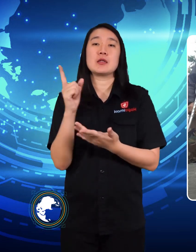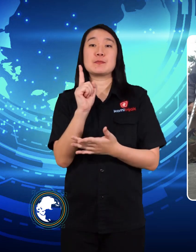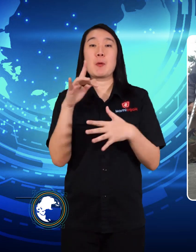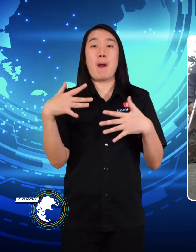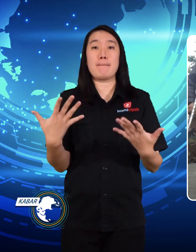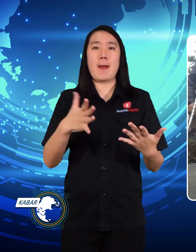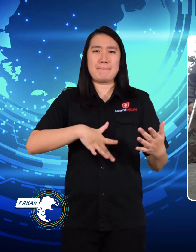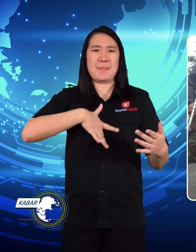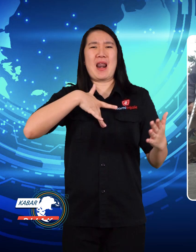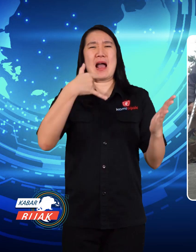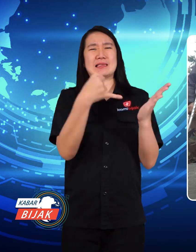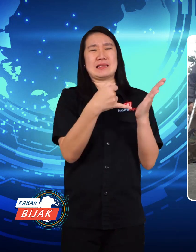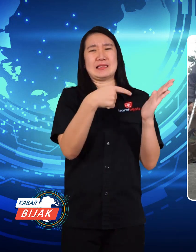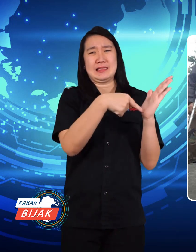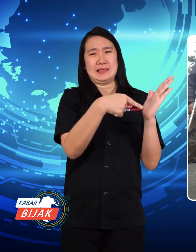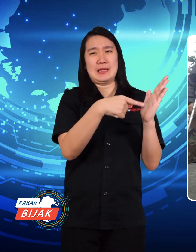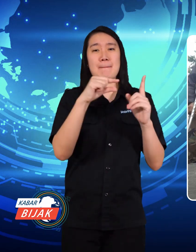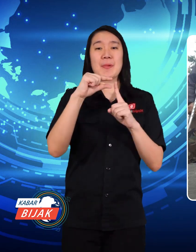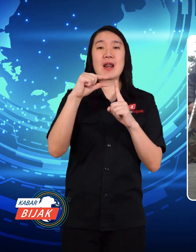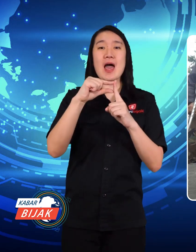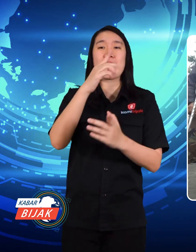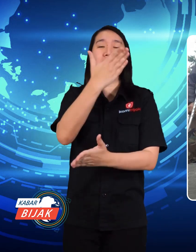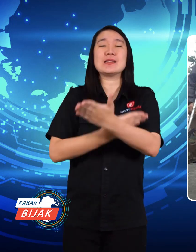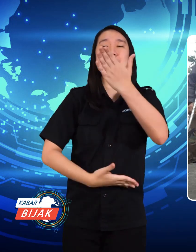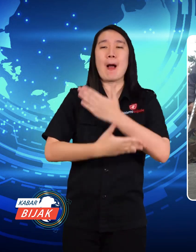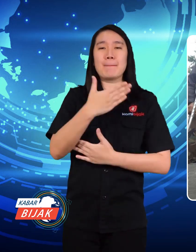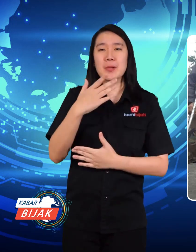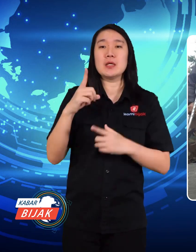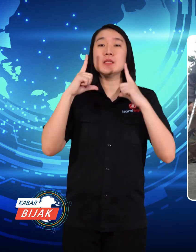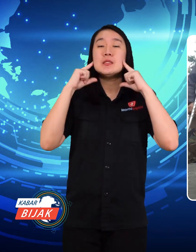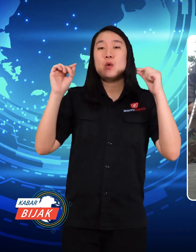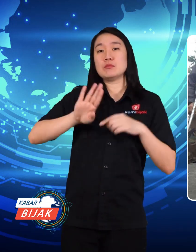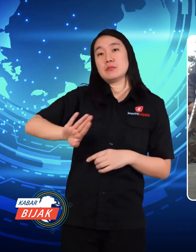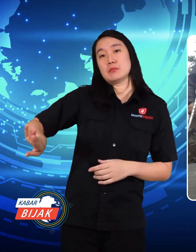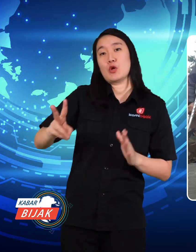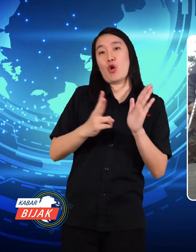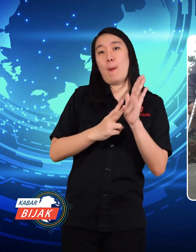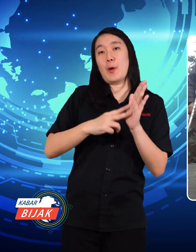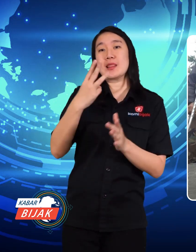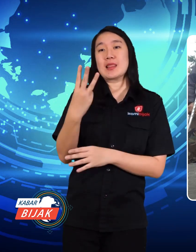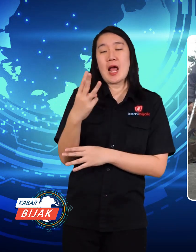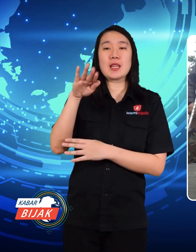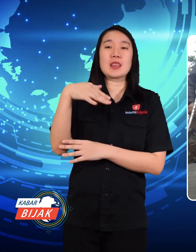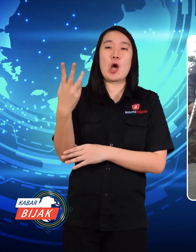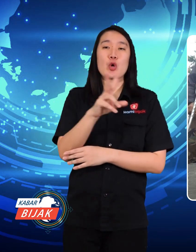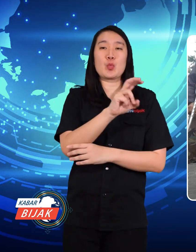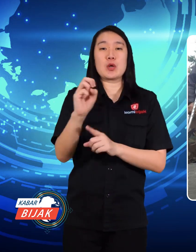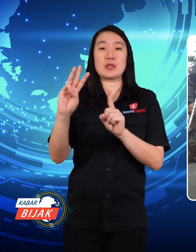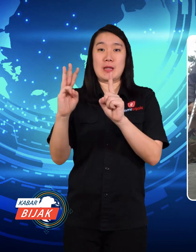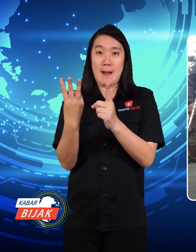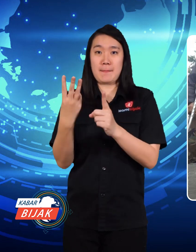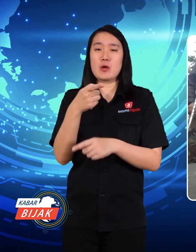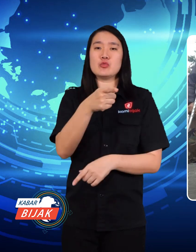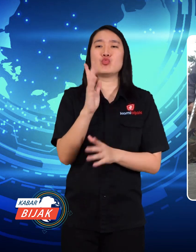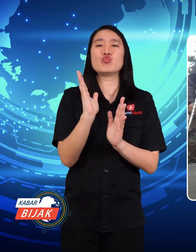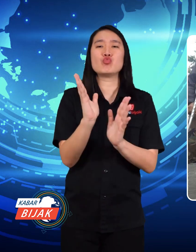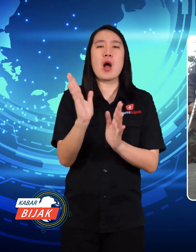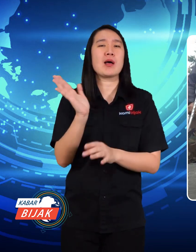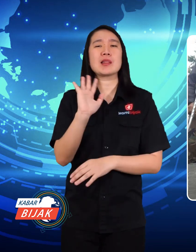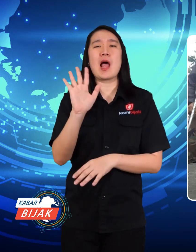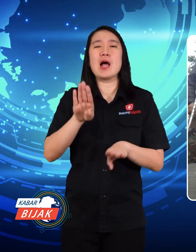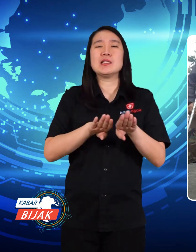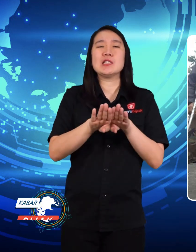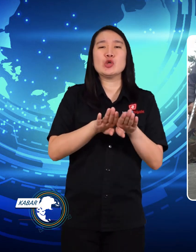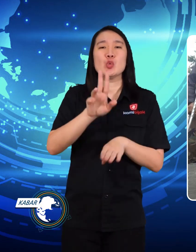karena isi Perda Disabilitas Jatim Nomor 3 Tahun 2013 tersebut dinilai sudah tidak relevan